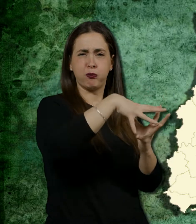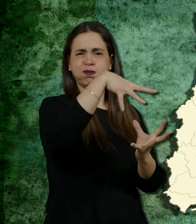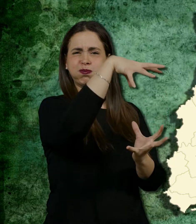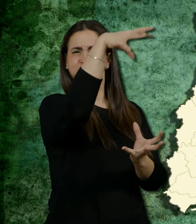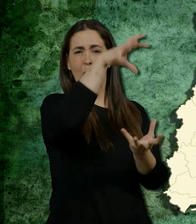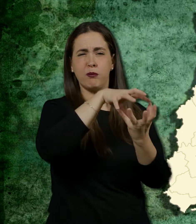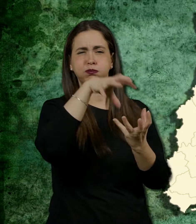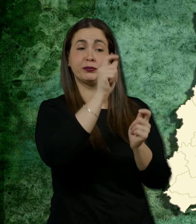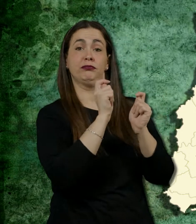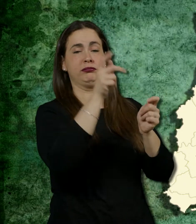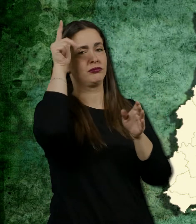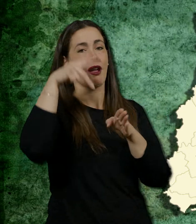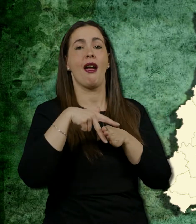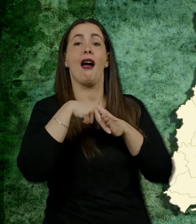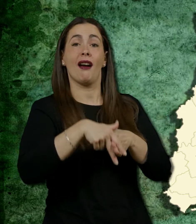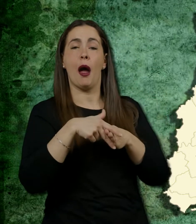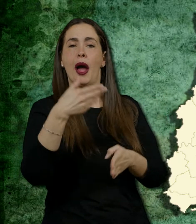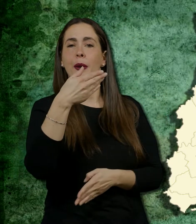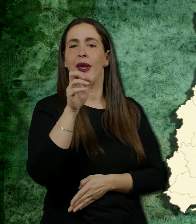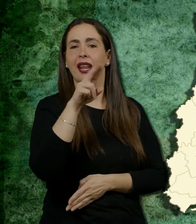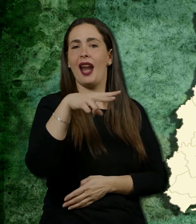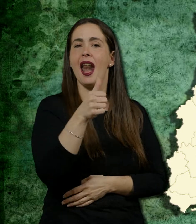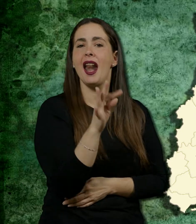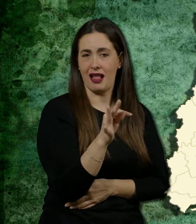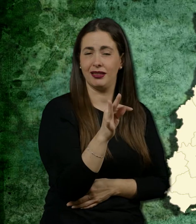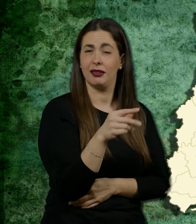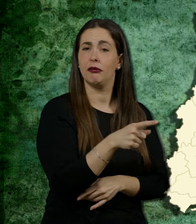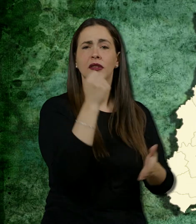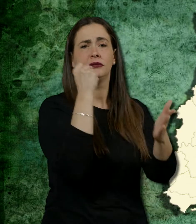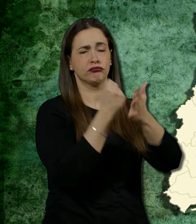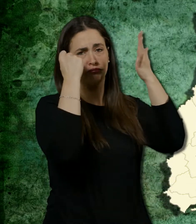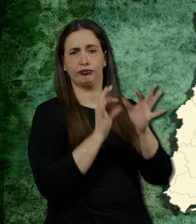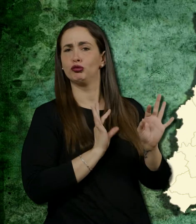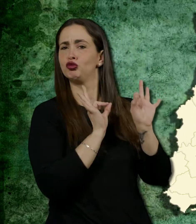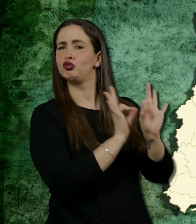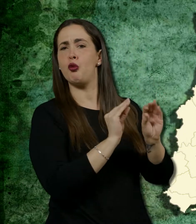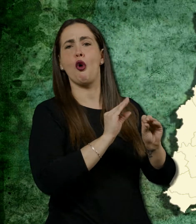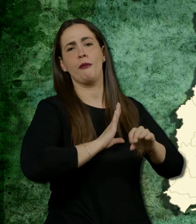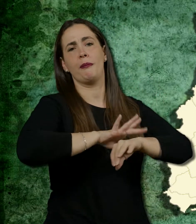autèntic símbol de Platja d’Aro.